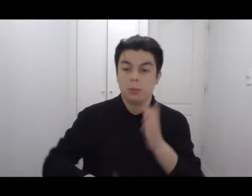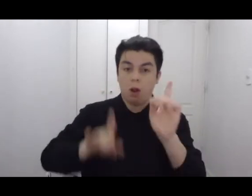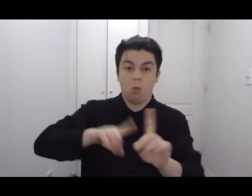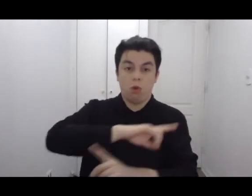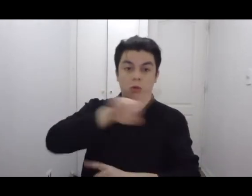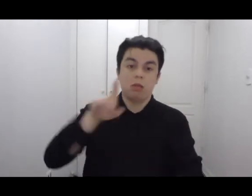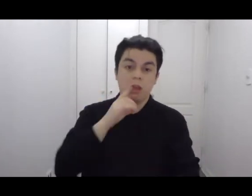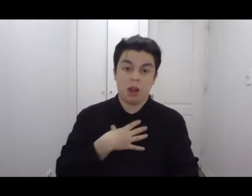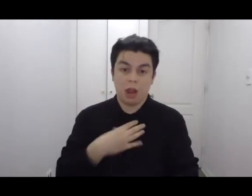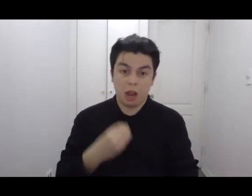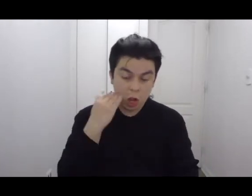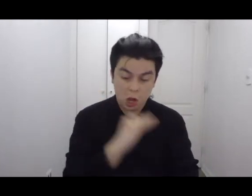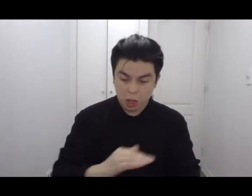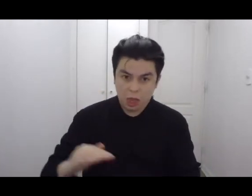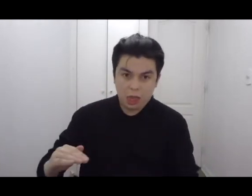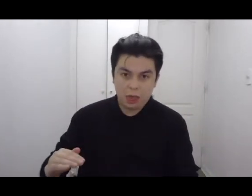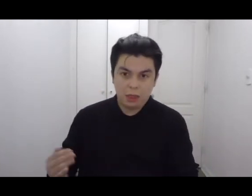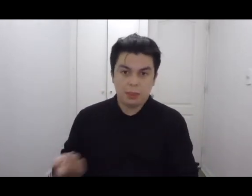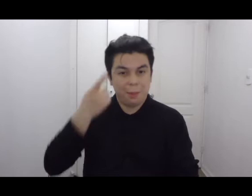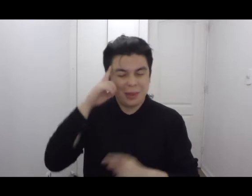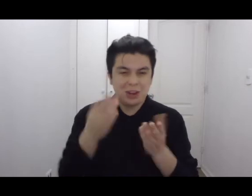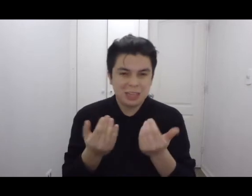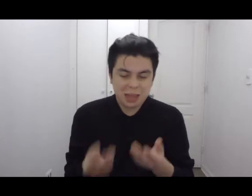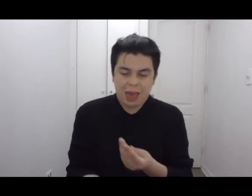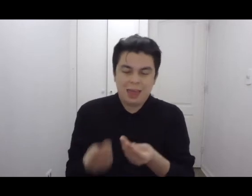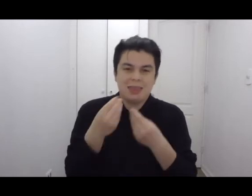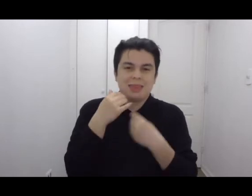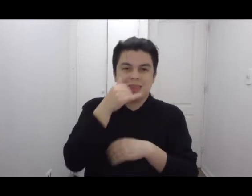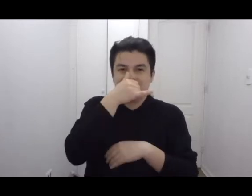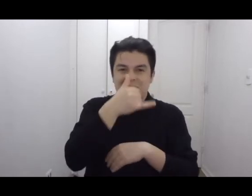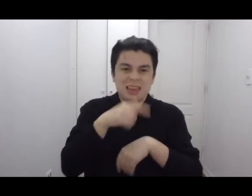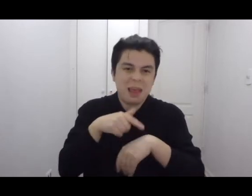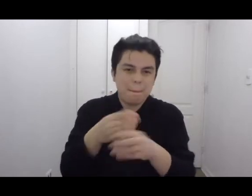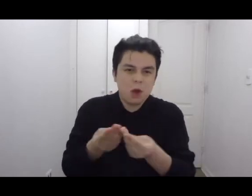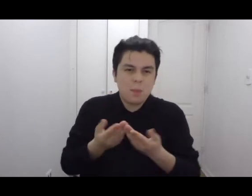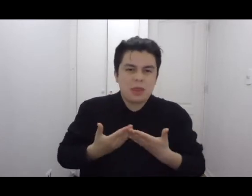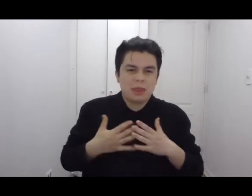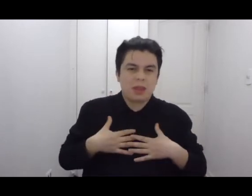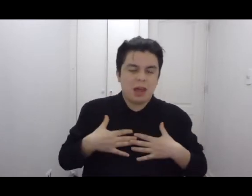porque tienes cabros chicos o no se, - siempre se puede hacer el minuto para todo- pero hay que hacérselo, por último te vas al